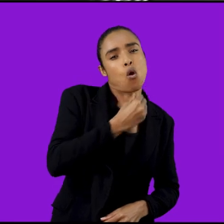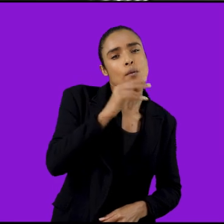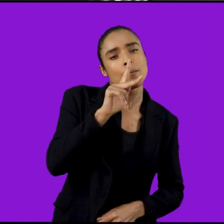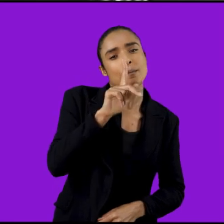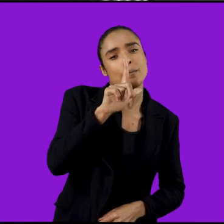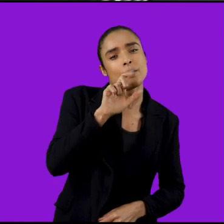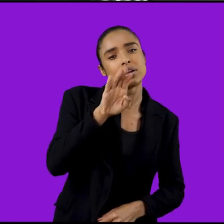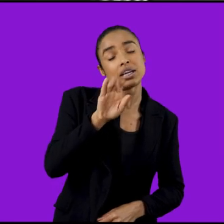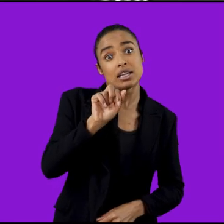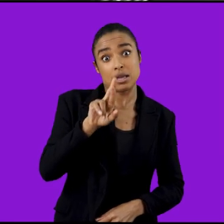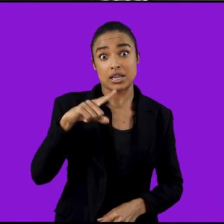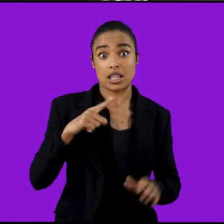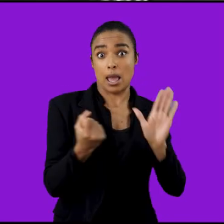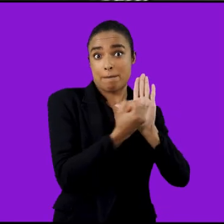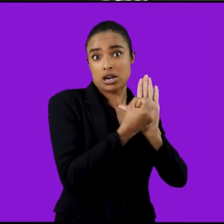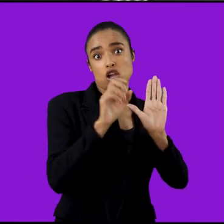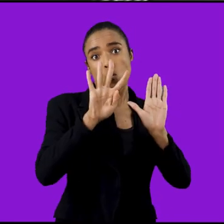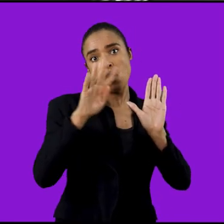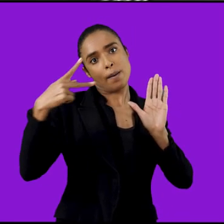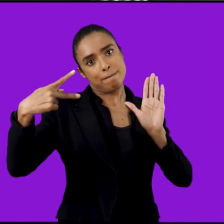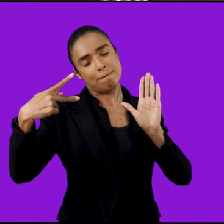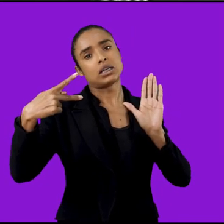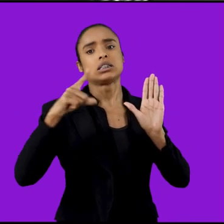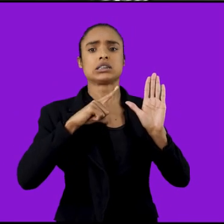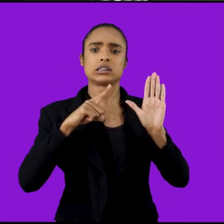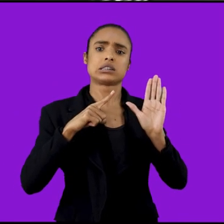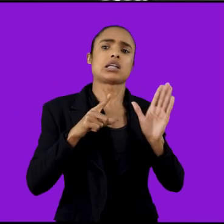Ele tem a marca 4P, né? Sim